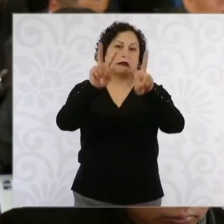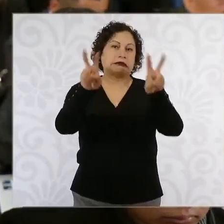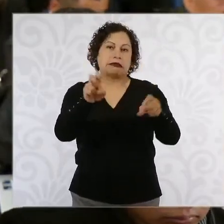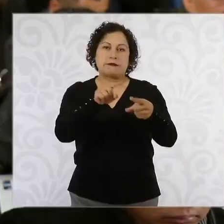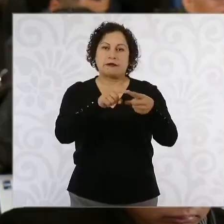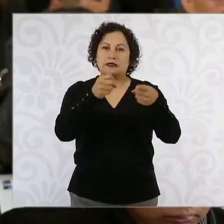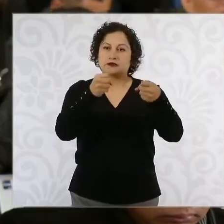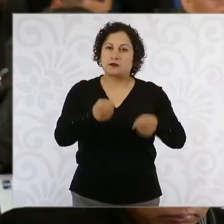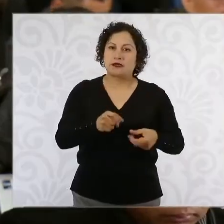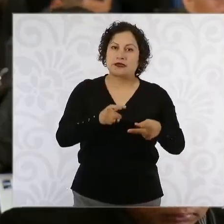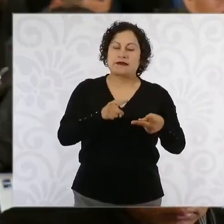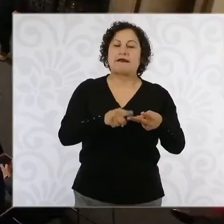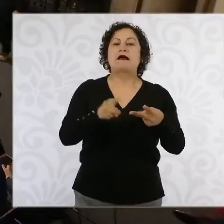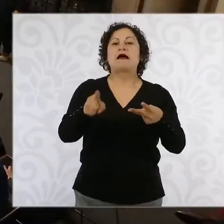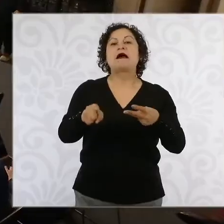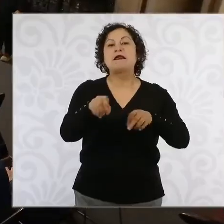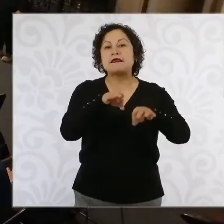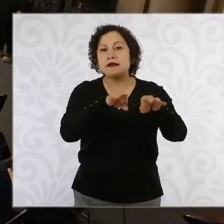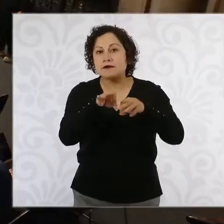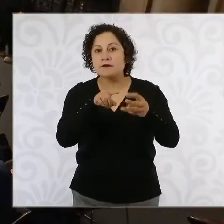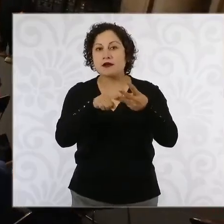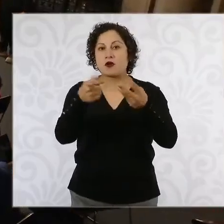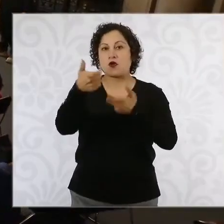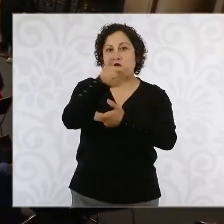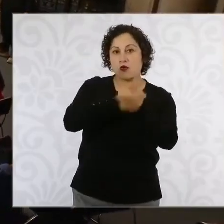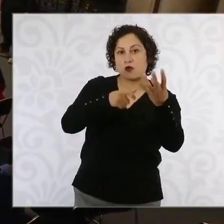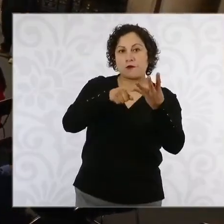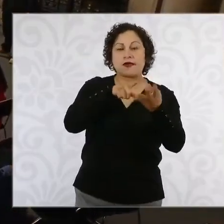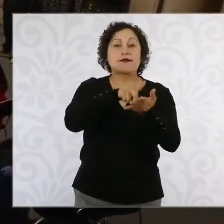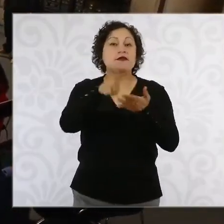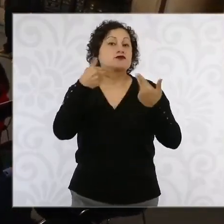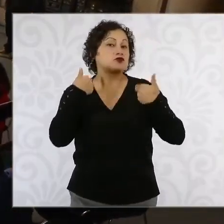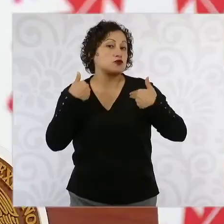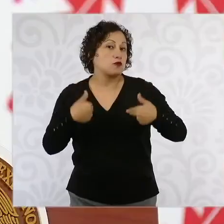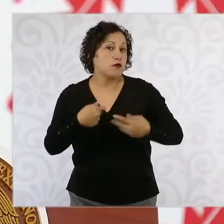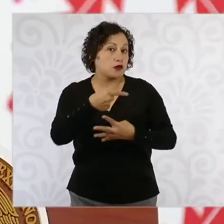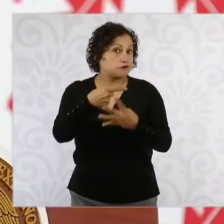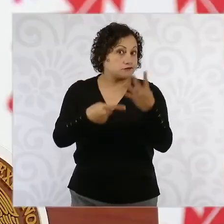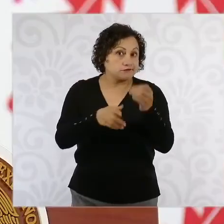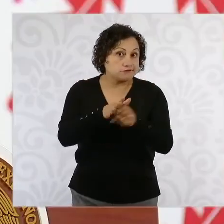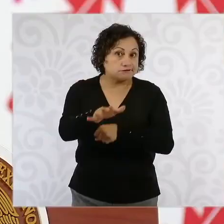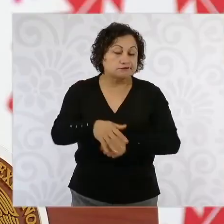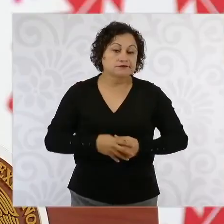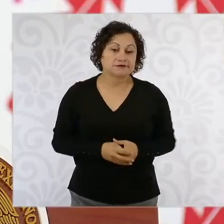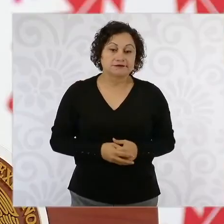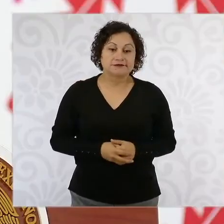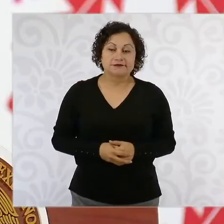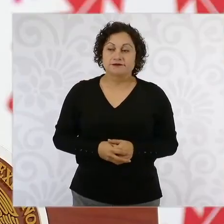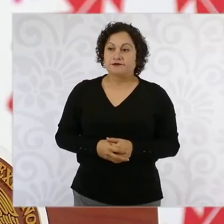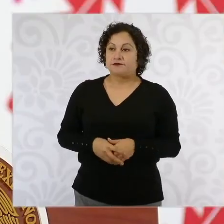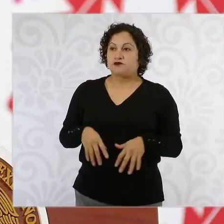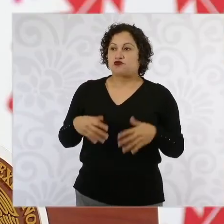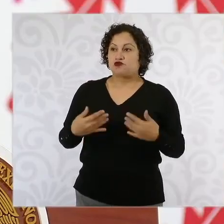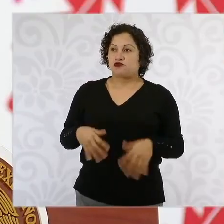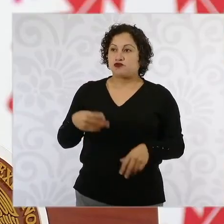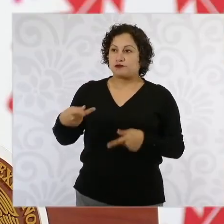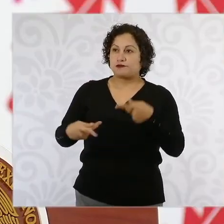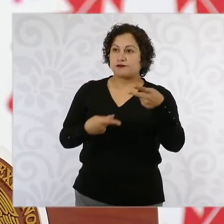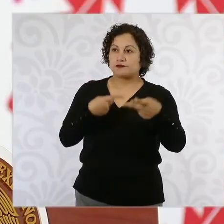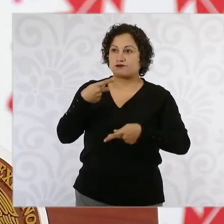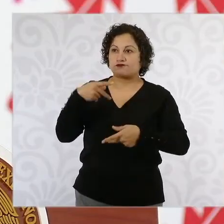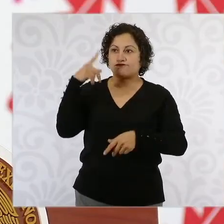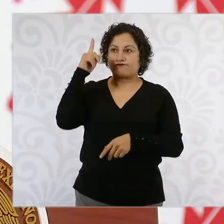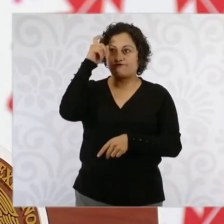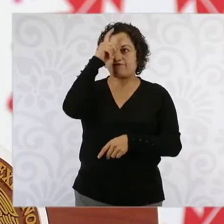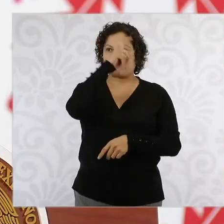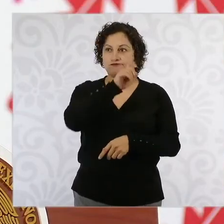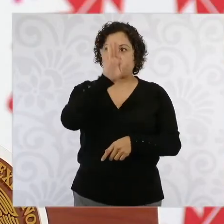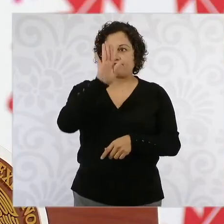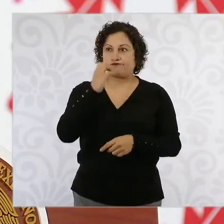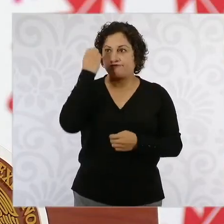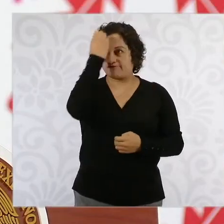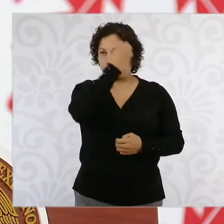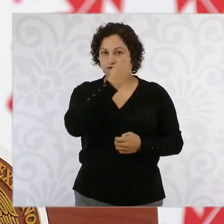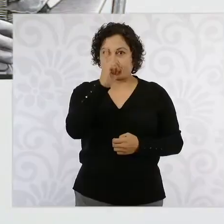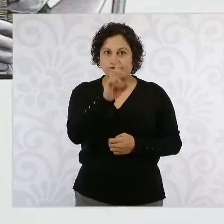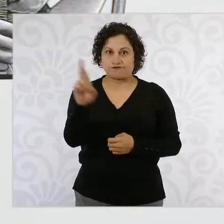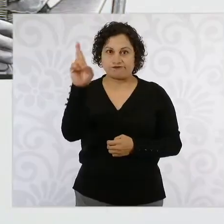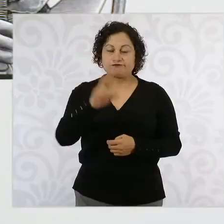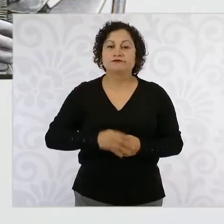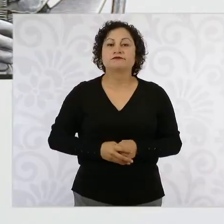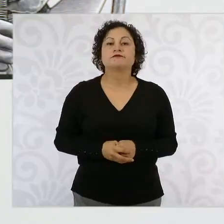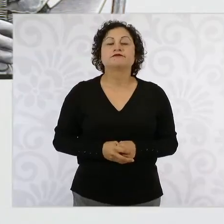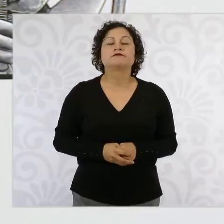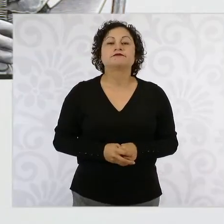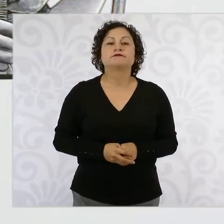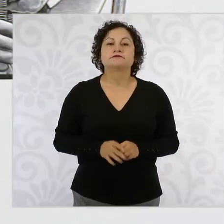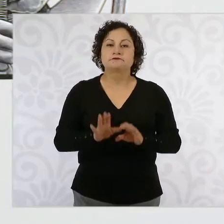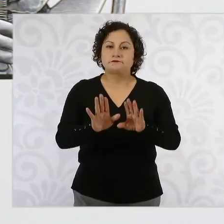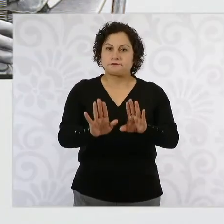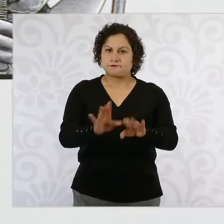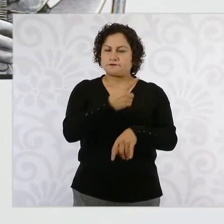Humanos diben que es pregunta de doctorado no tenemos un plan vamos a presentar eh